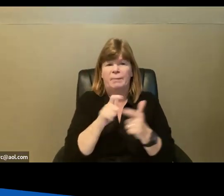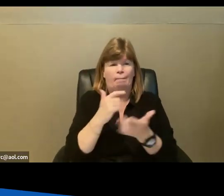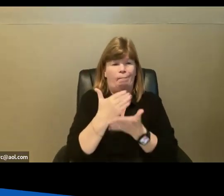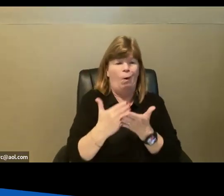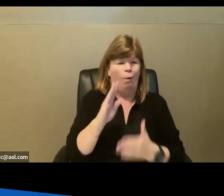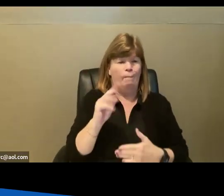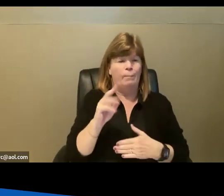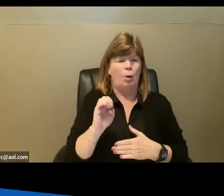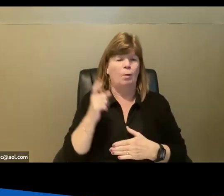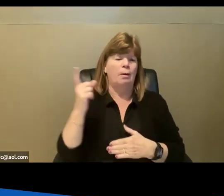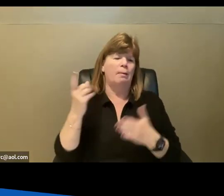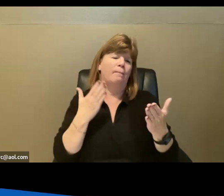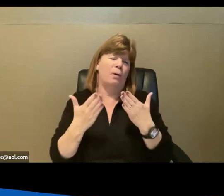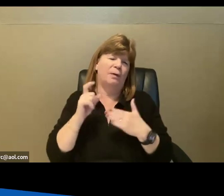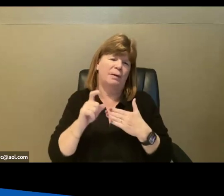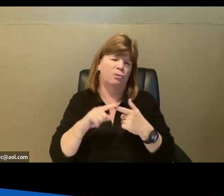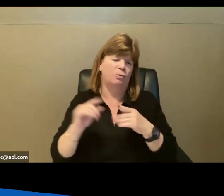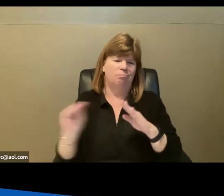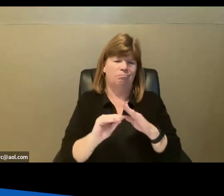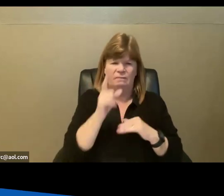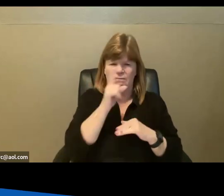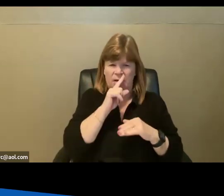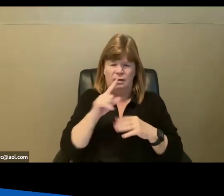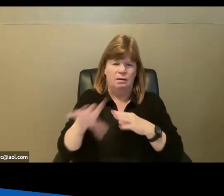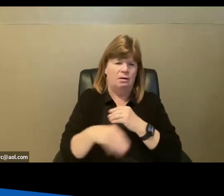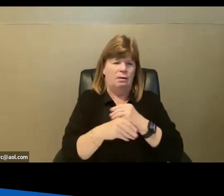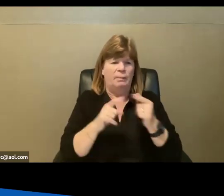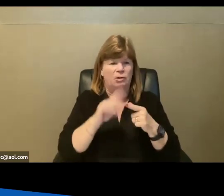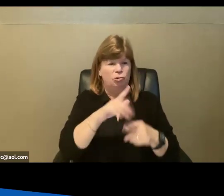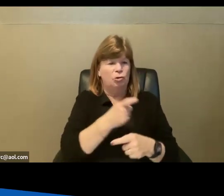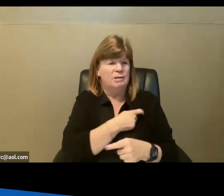necesitarán colocar una prótesis porque tu sistema esquelético te mantiene unido.